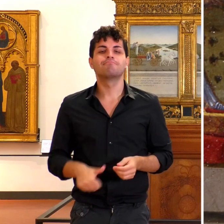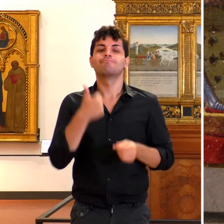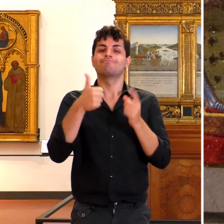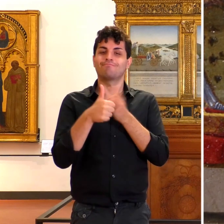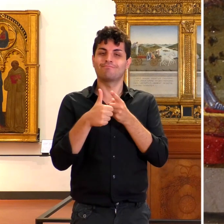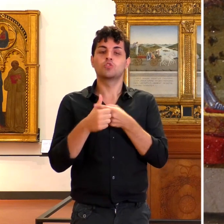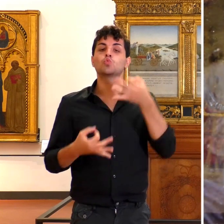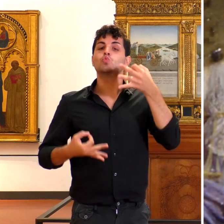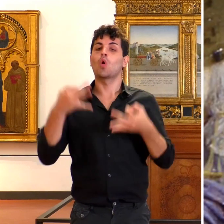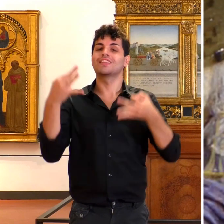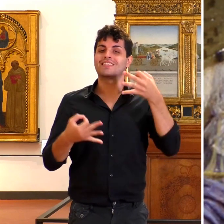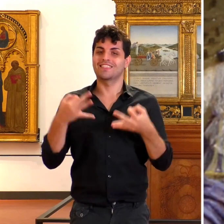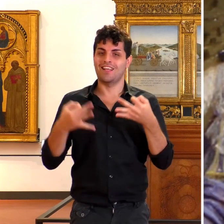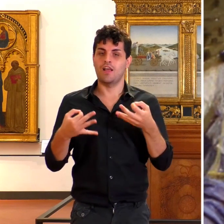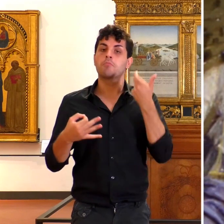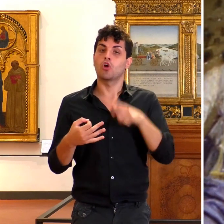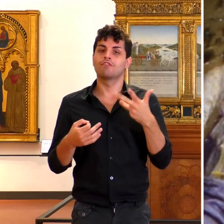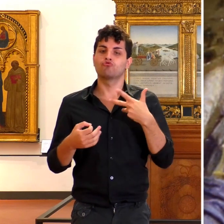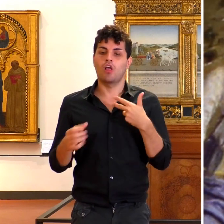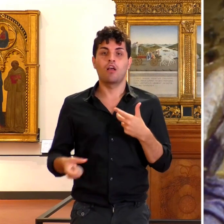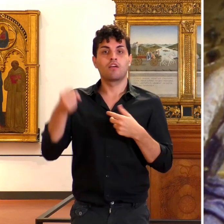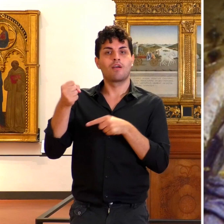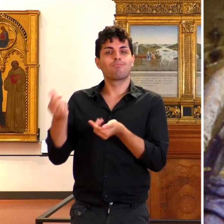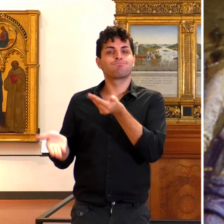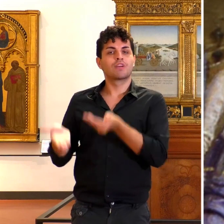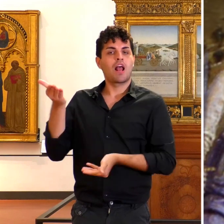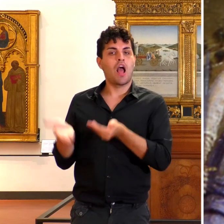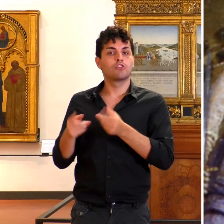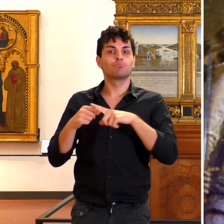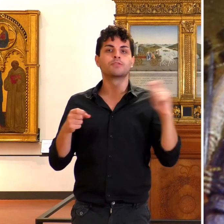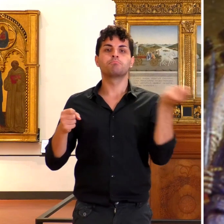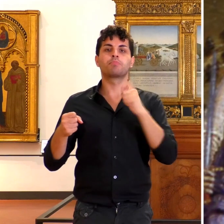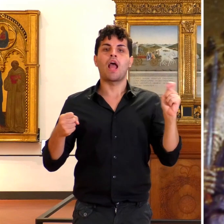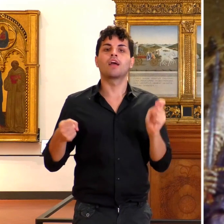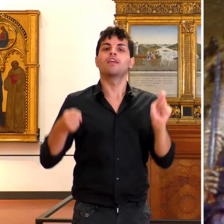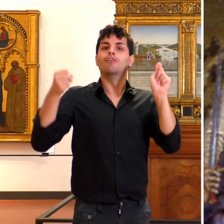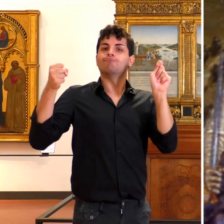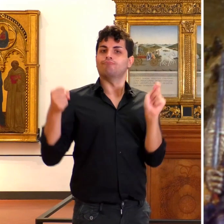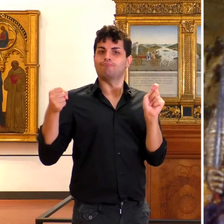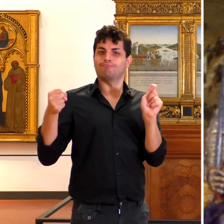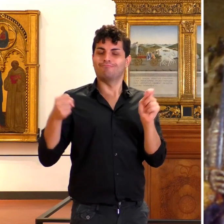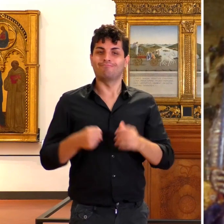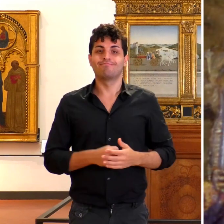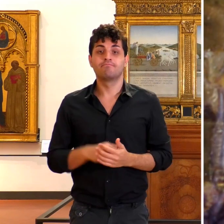la prima è la Giustizia con in mano la bilancia e la spada;